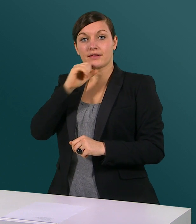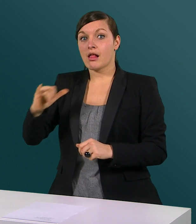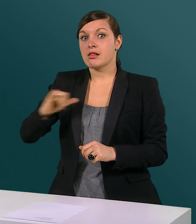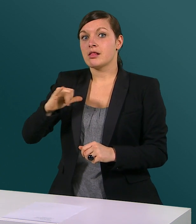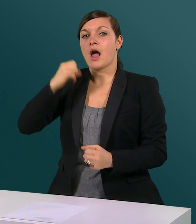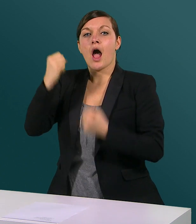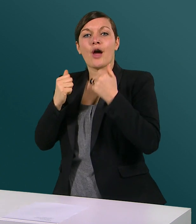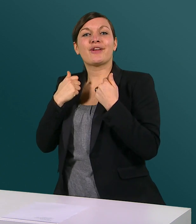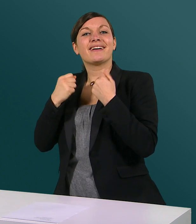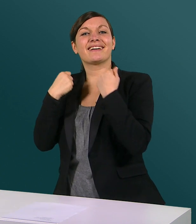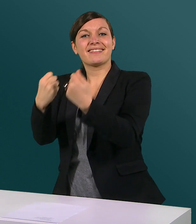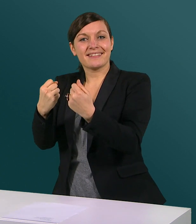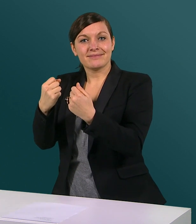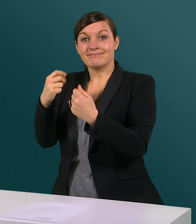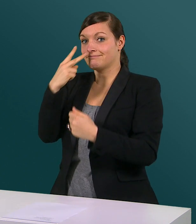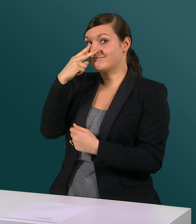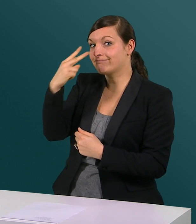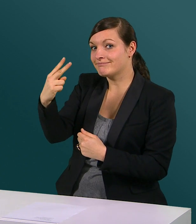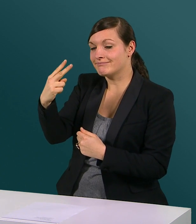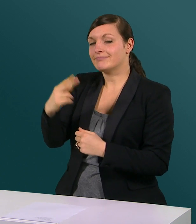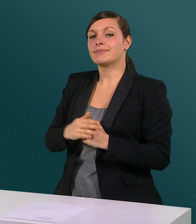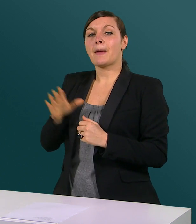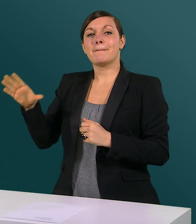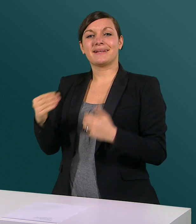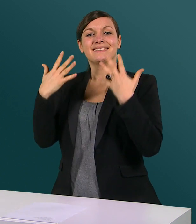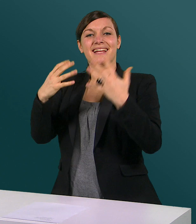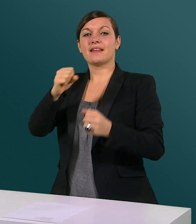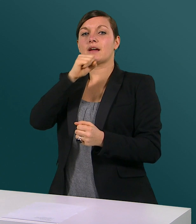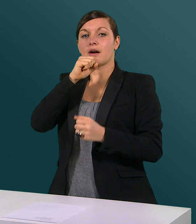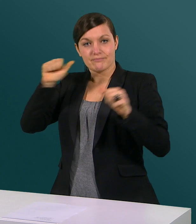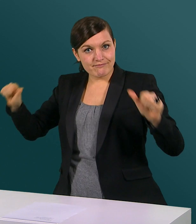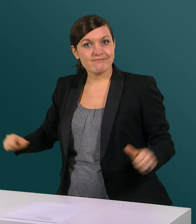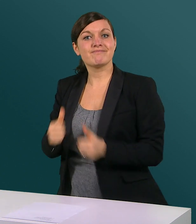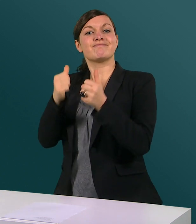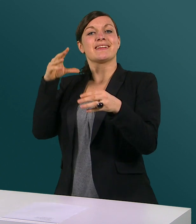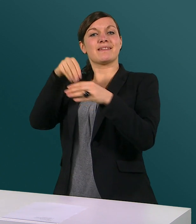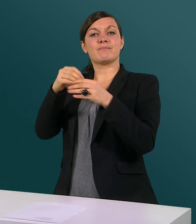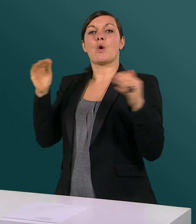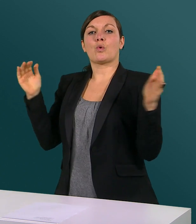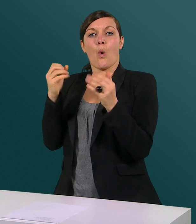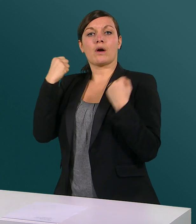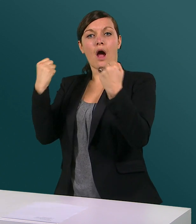liebte er es dem Rennsport zuzuschauen. Mit zehn Jahren hat er im GoKart selber